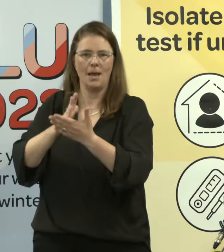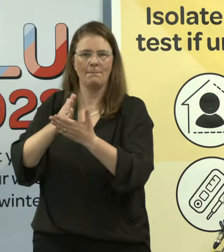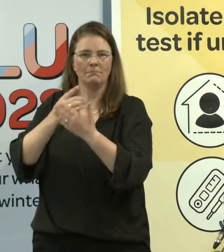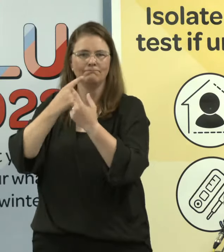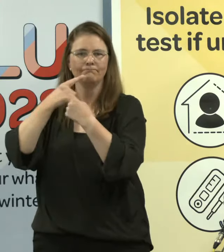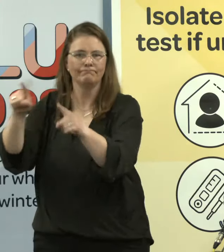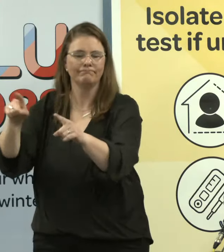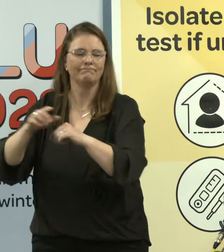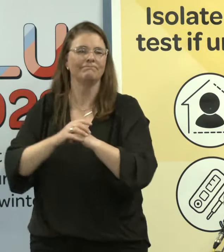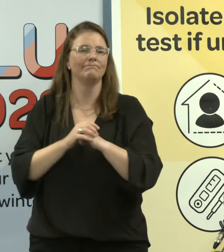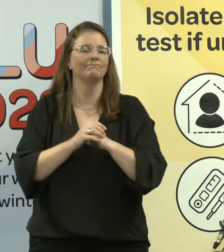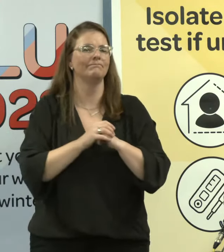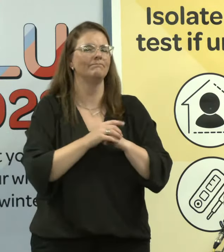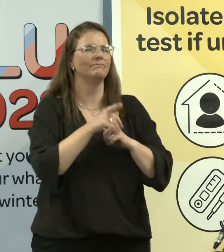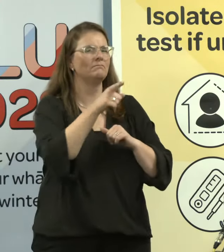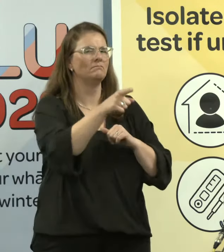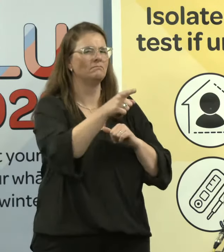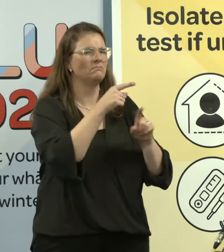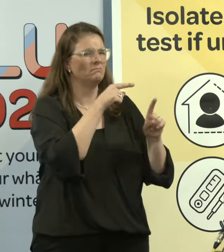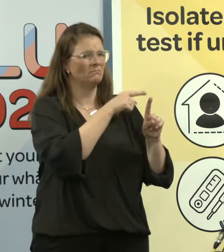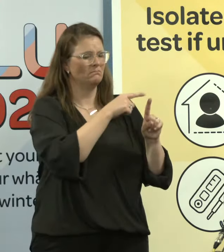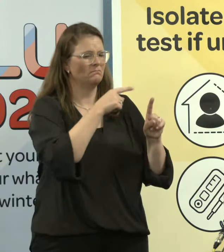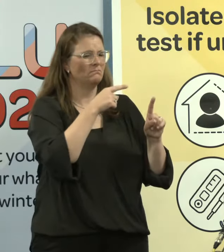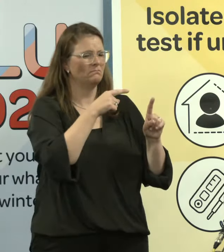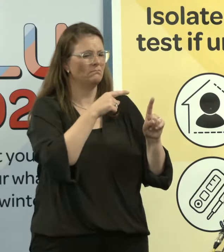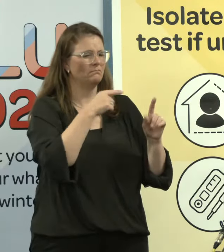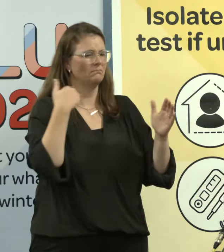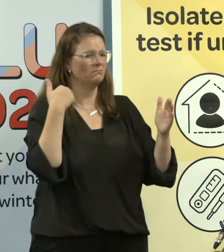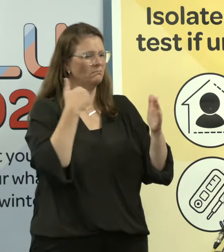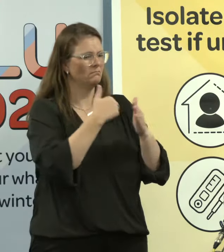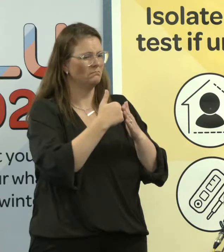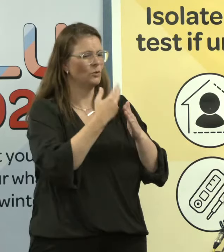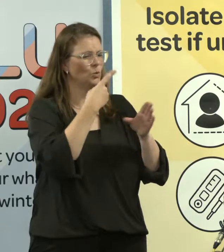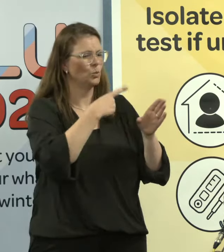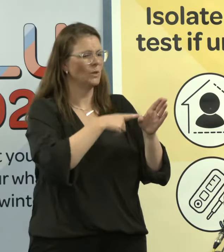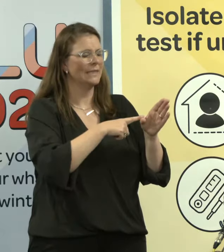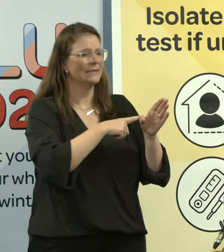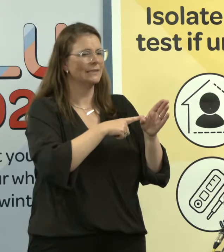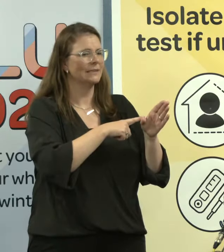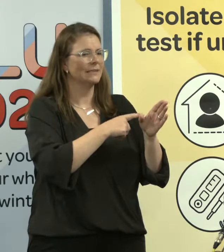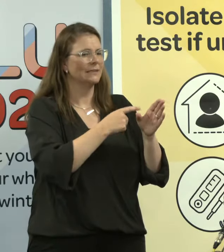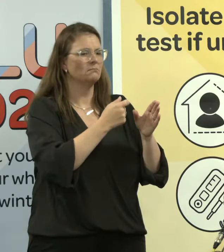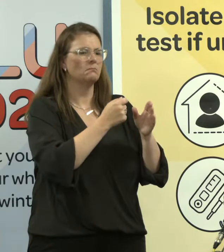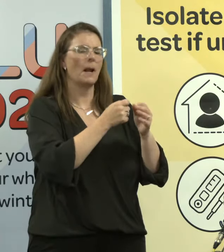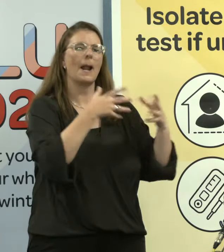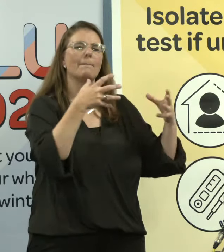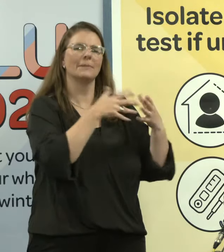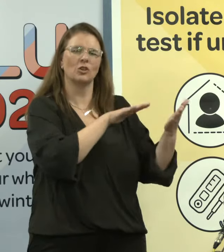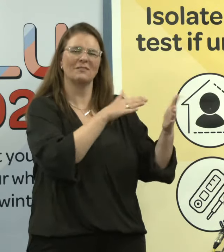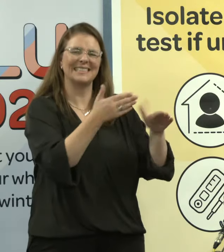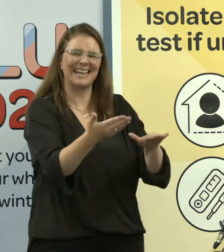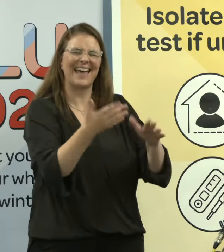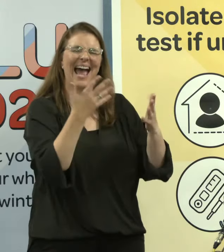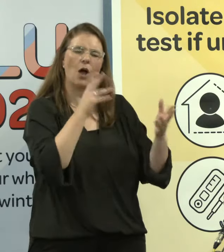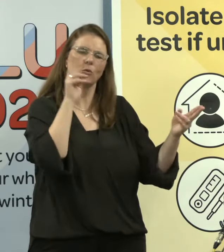o nga wa tuatahi ka ka mohio